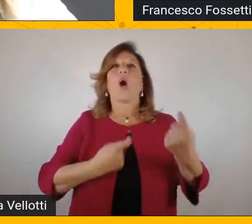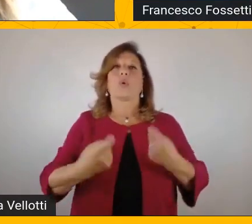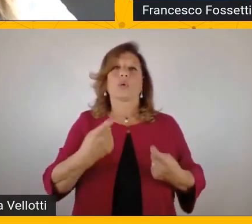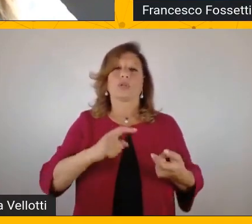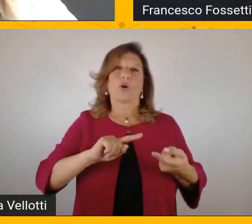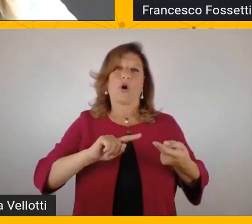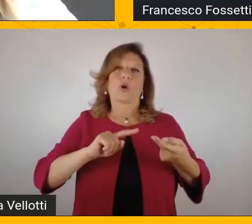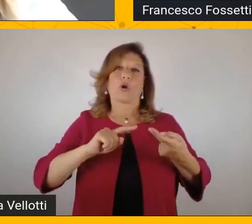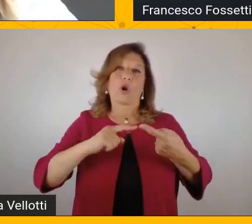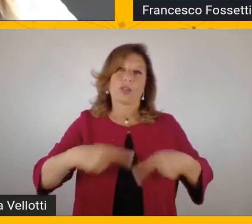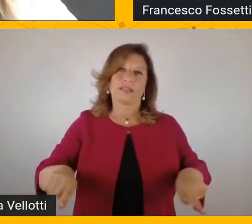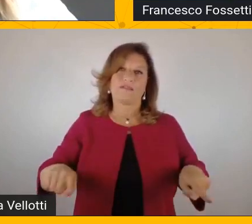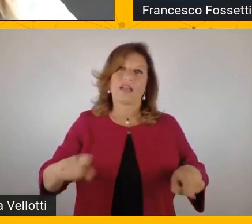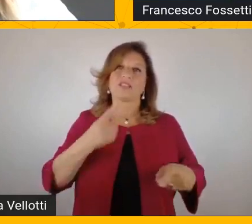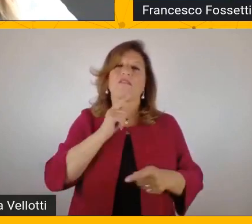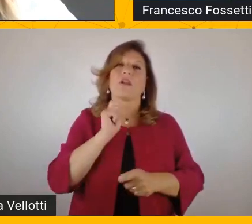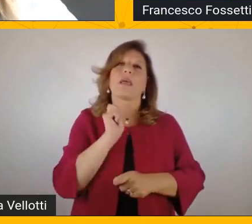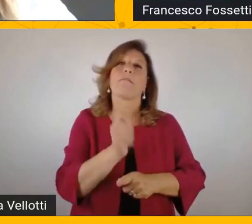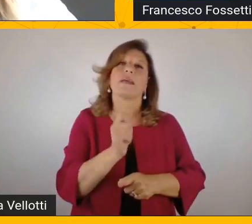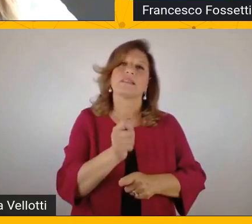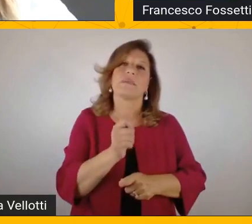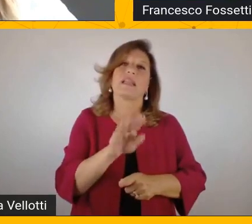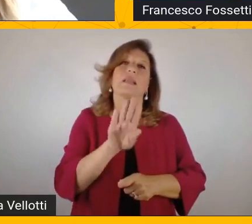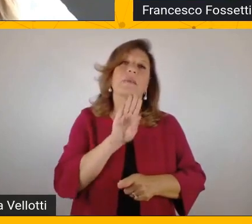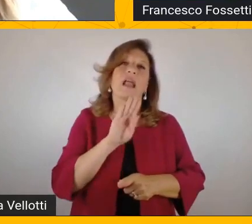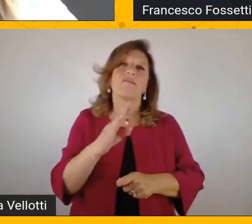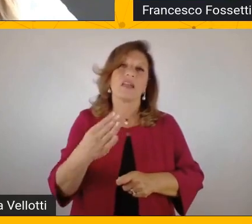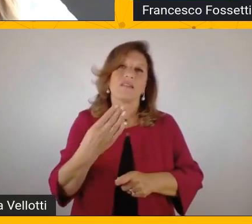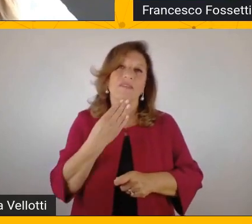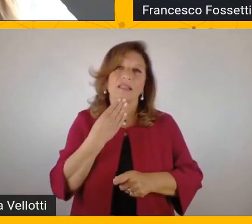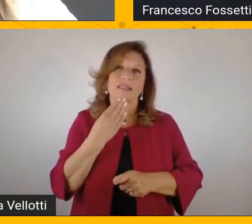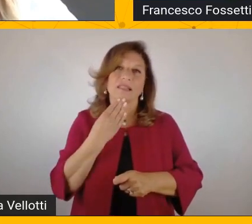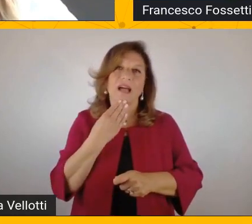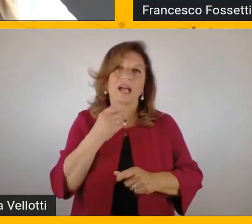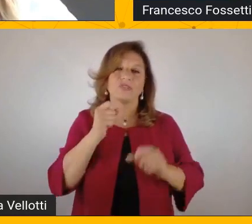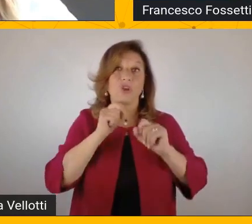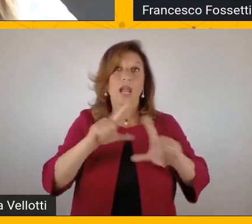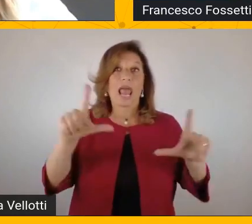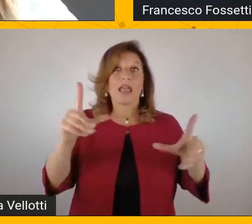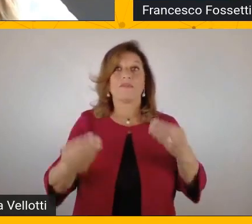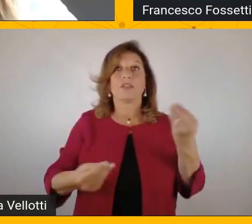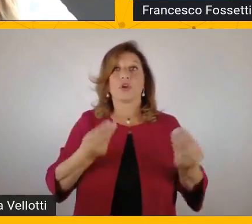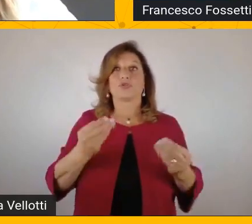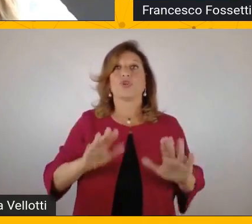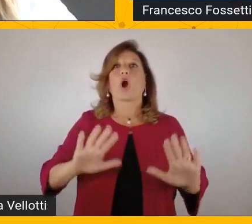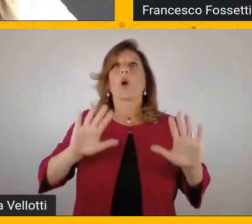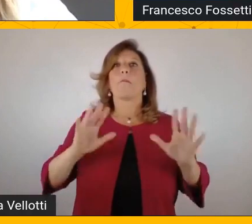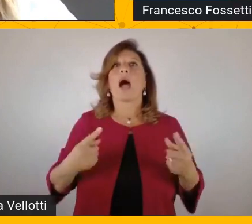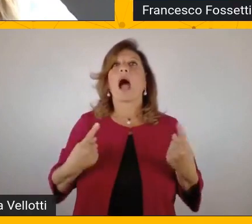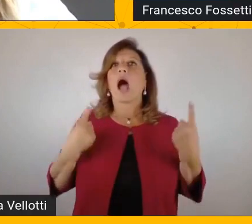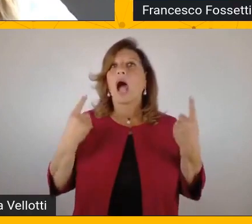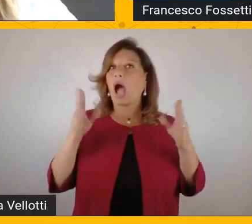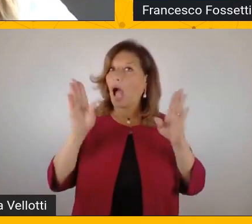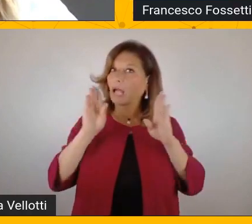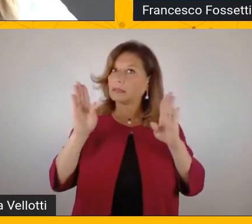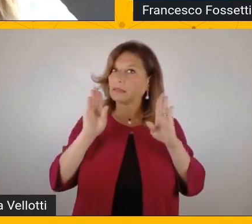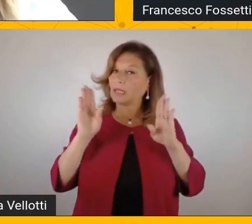cioè potrebbe spendere per avere un vantaggio nel videogioco però deve essere molto attento a commisurare